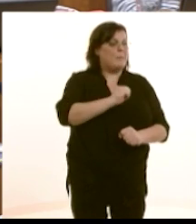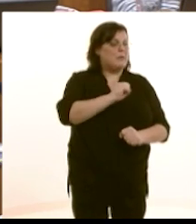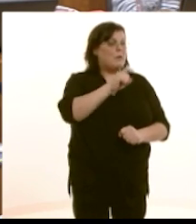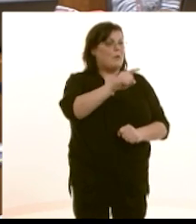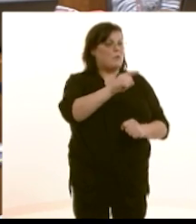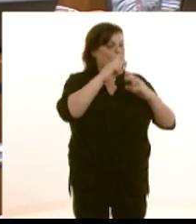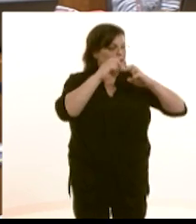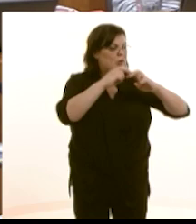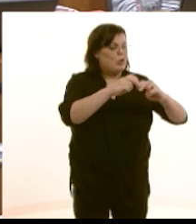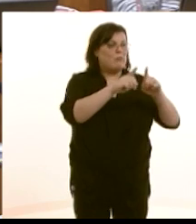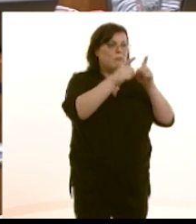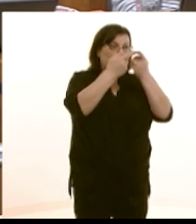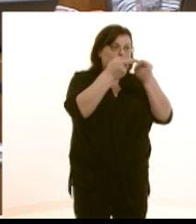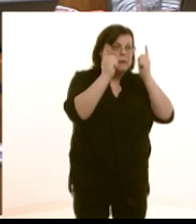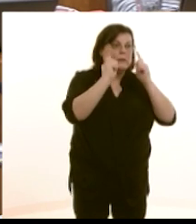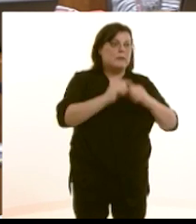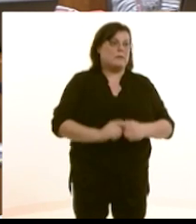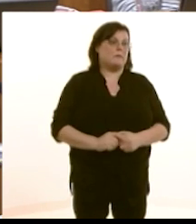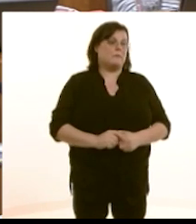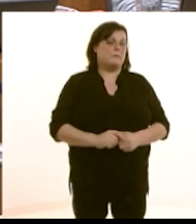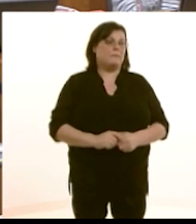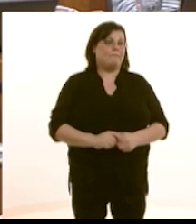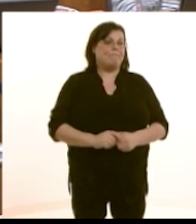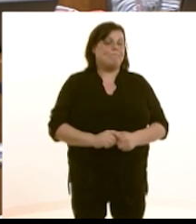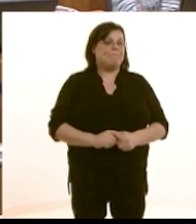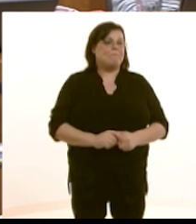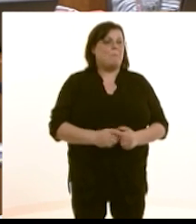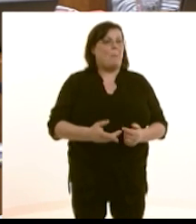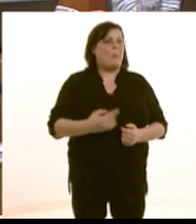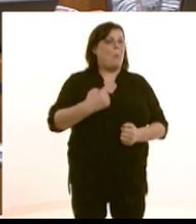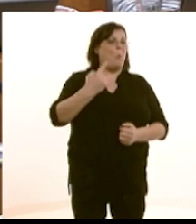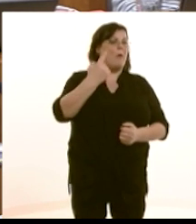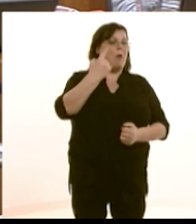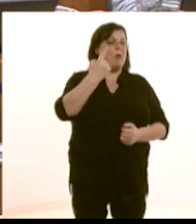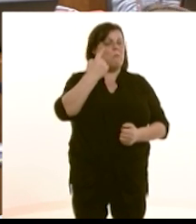wrth gwrs, yr ymchwil sydd wedi tyfu, wedi cynyddu, yng Nghymru dros y blynyddoedd diwethaf